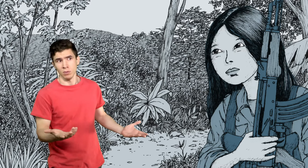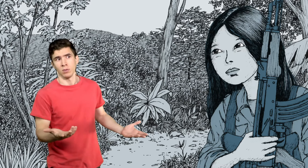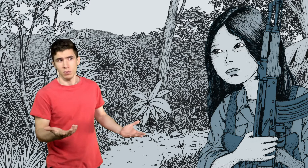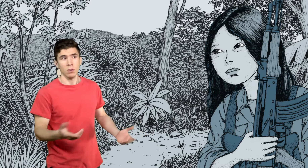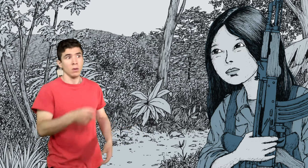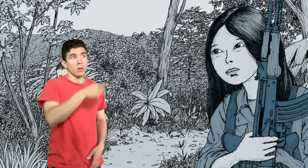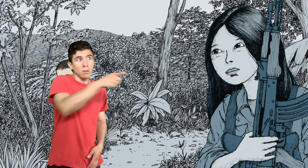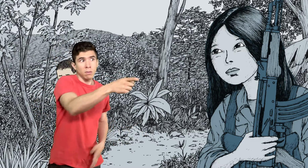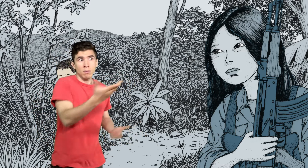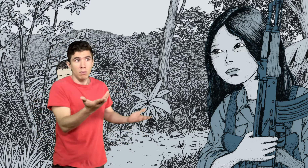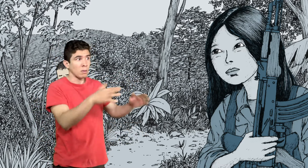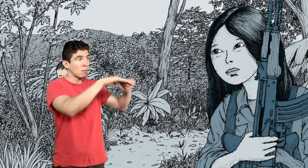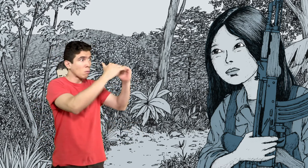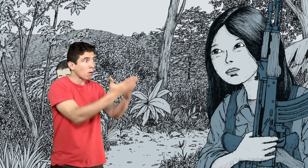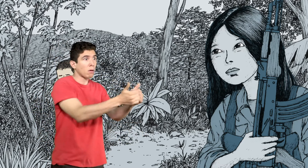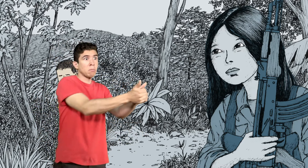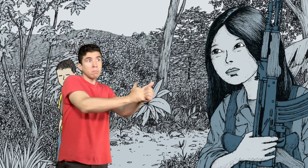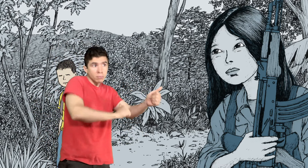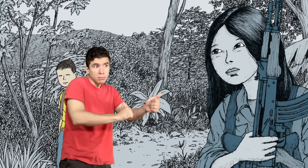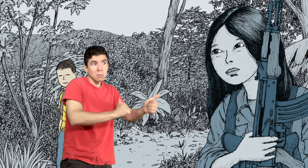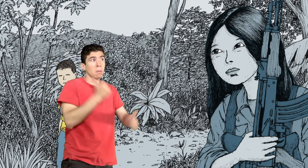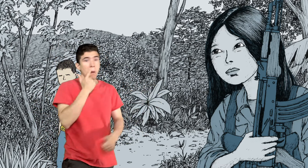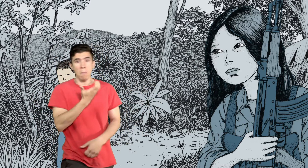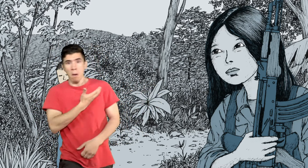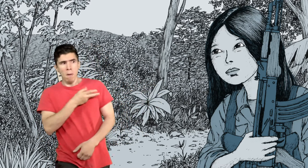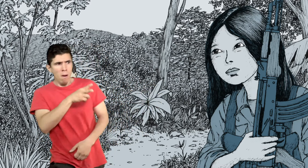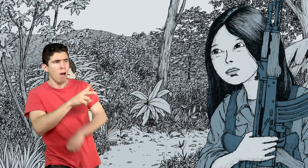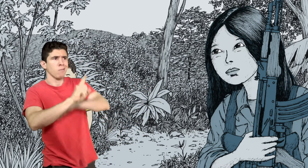si llegas a perder el año por estar pensando en esa niña,